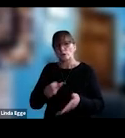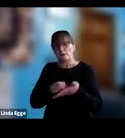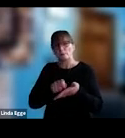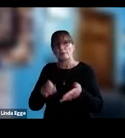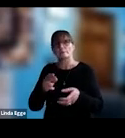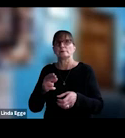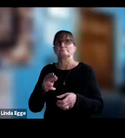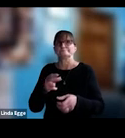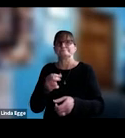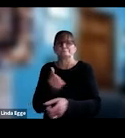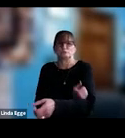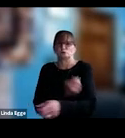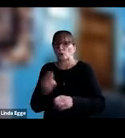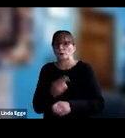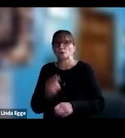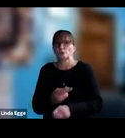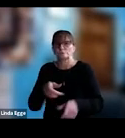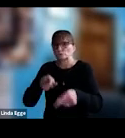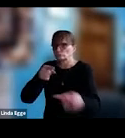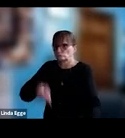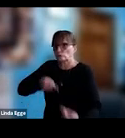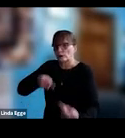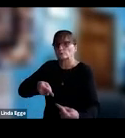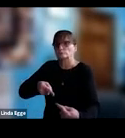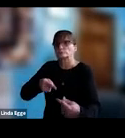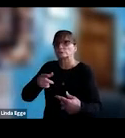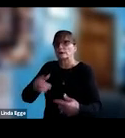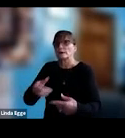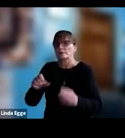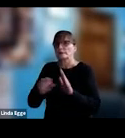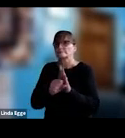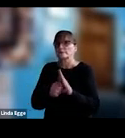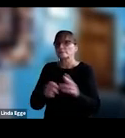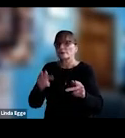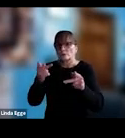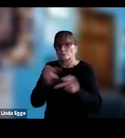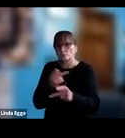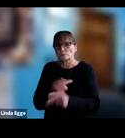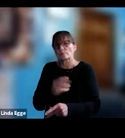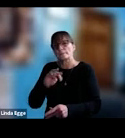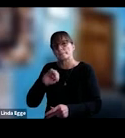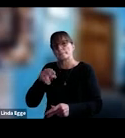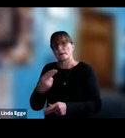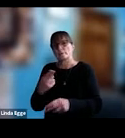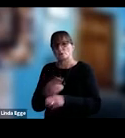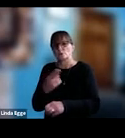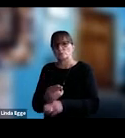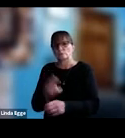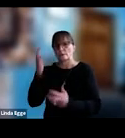es secundario a sus luchas psiquiátricas, aunque sus síntomas empeoran con el consumo de metanfetamina, incluidos los delirios persistentes de parasitosis.